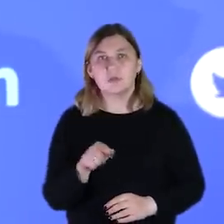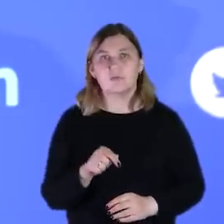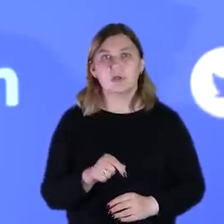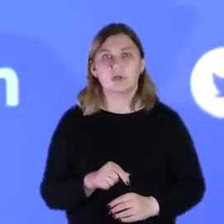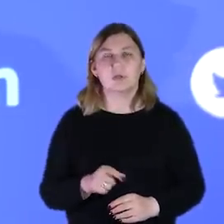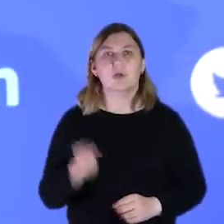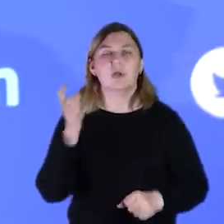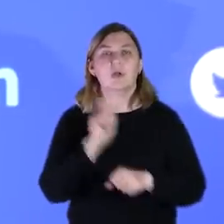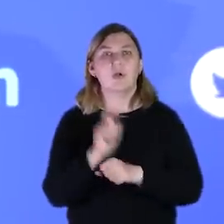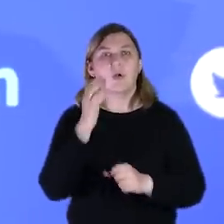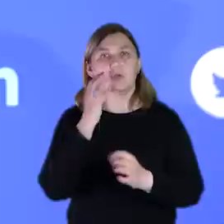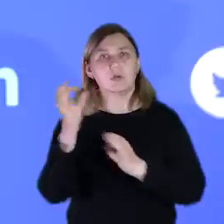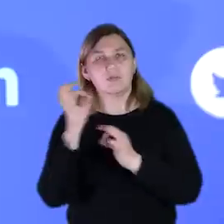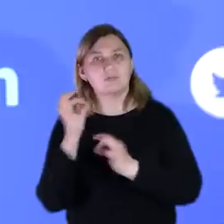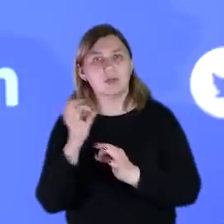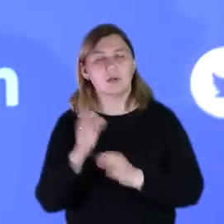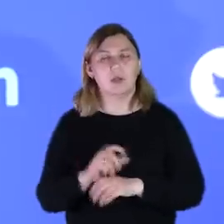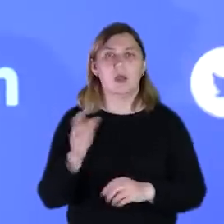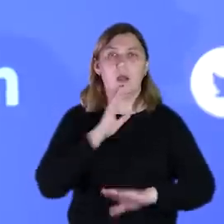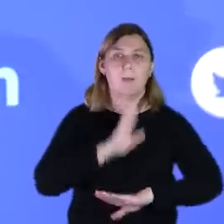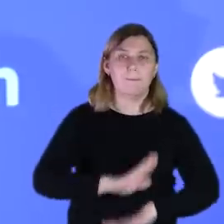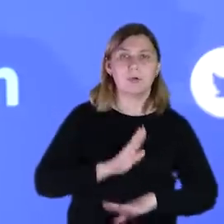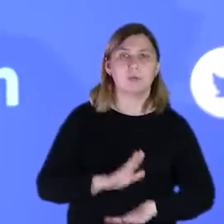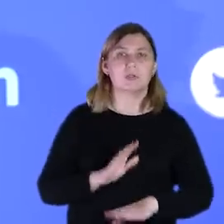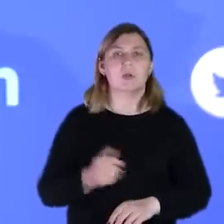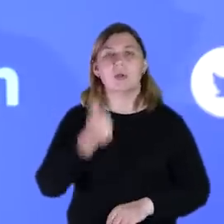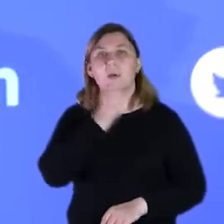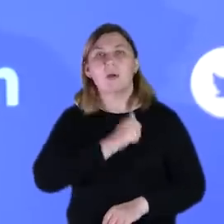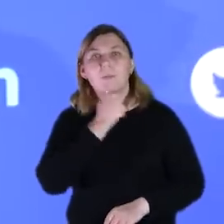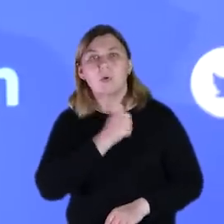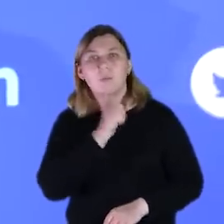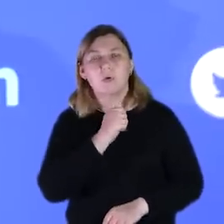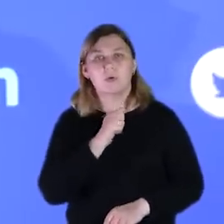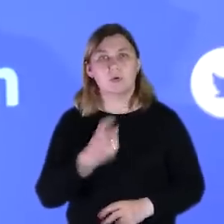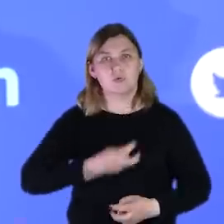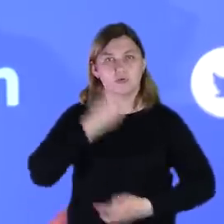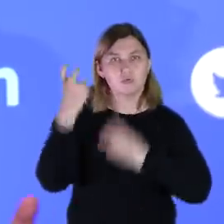kontrwywiad ze względów czy to obronnych, czy chociażby próbowania właśnie szukania